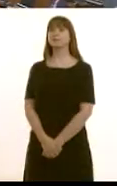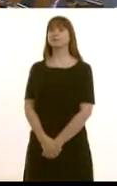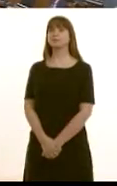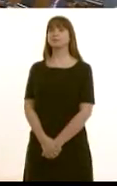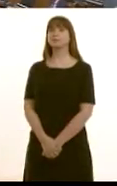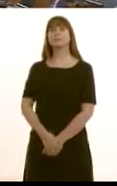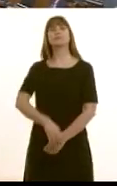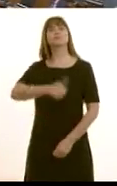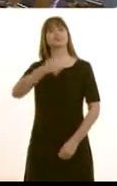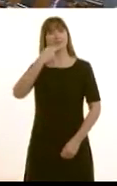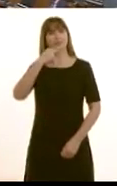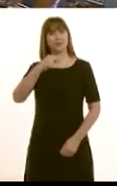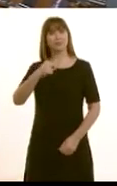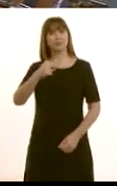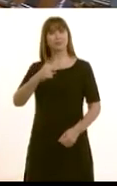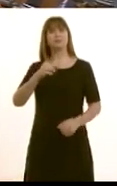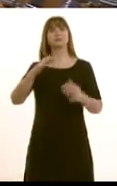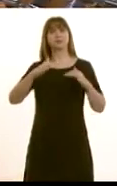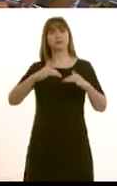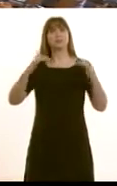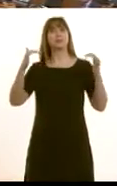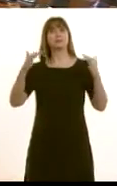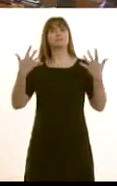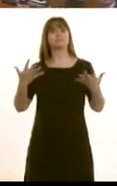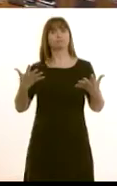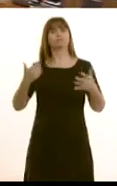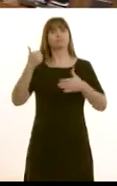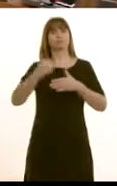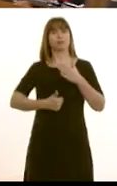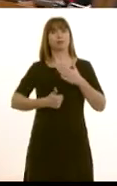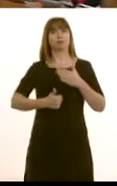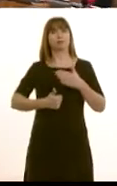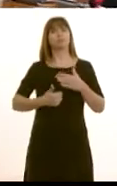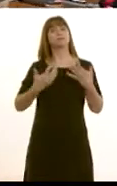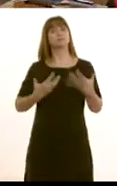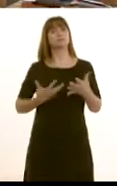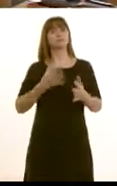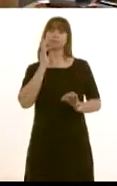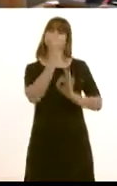Y Llywydd / The Presiding Officer: Good afternoon. The National Assembly for Wales is now in session. Y Llywydd / The Presiding Officer: The first